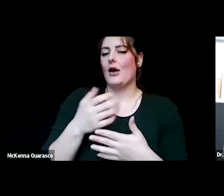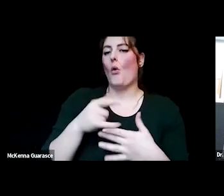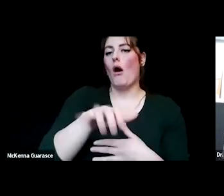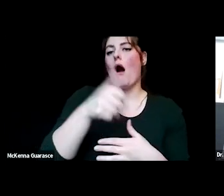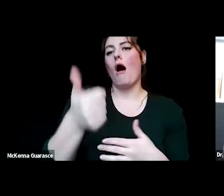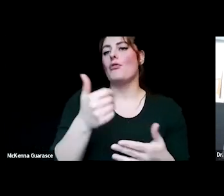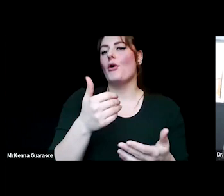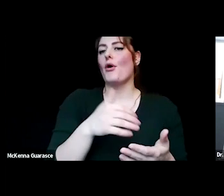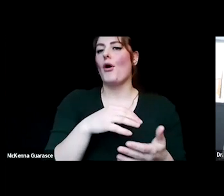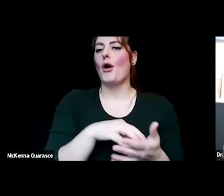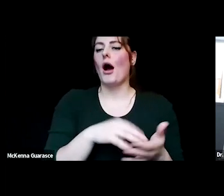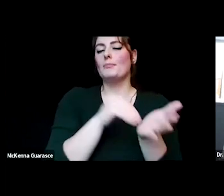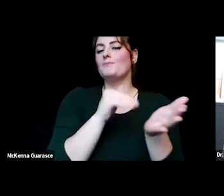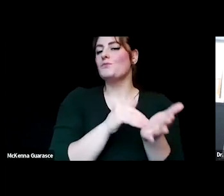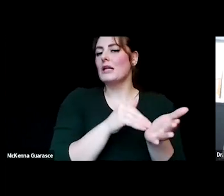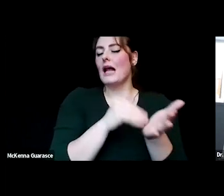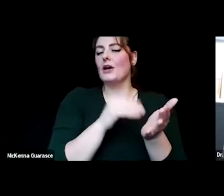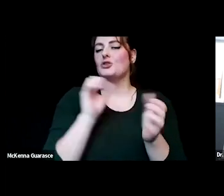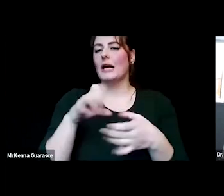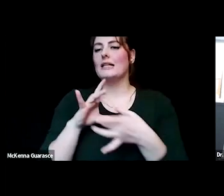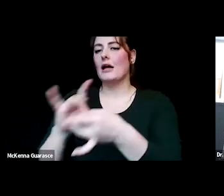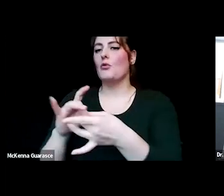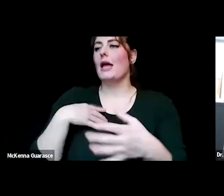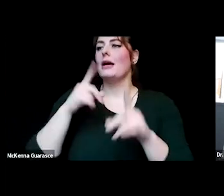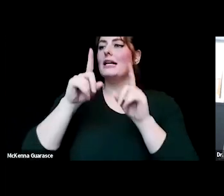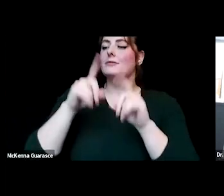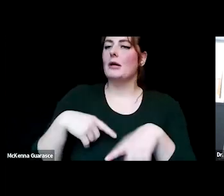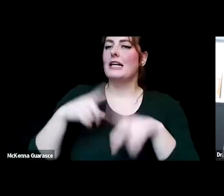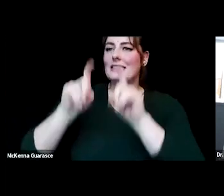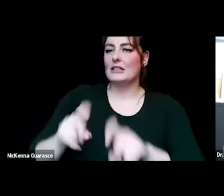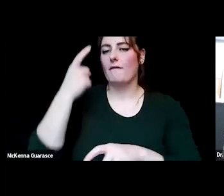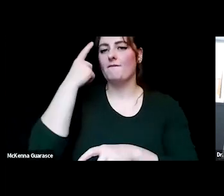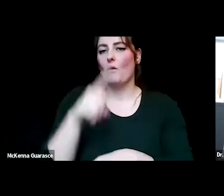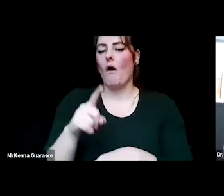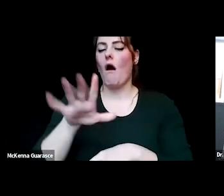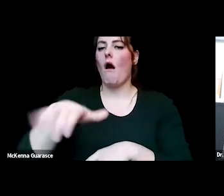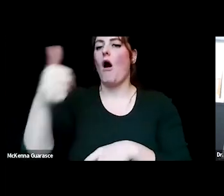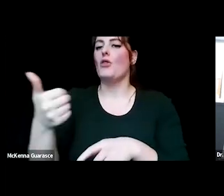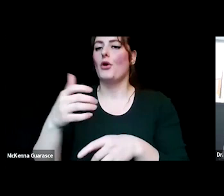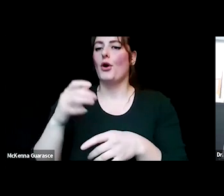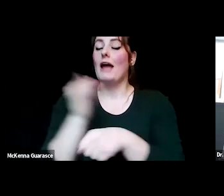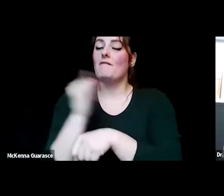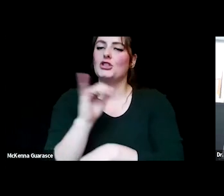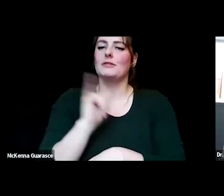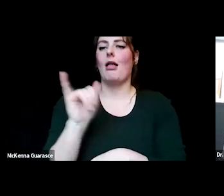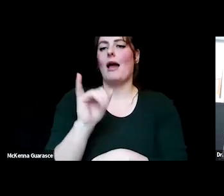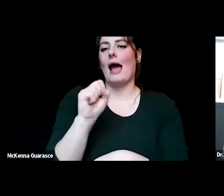para todo tipo de infecciones o ITS, a vacunarse. Estoy segura de que hay muchos otros recursos